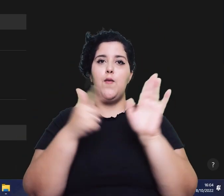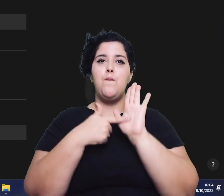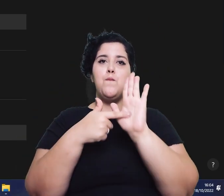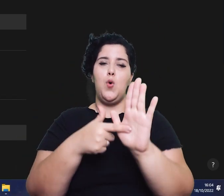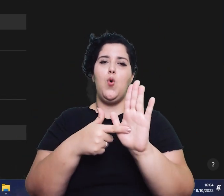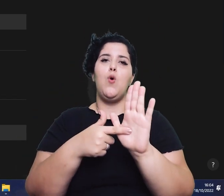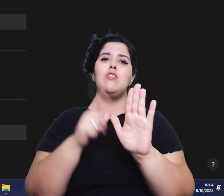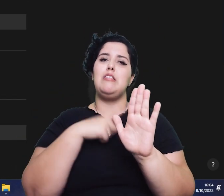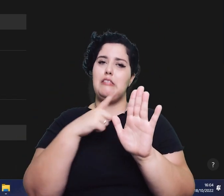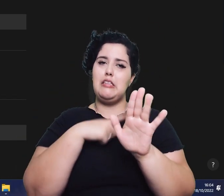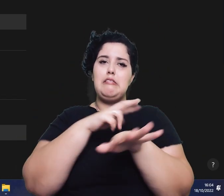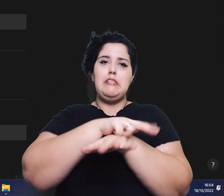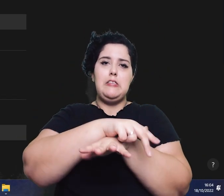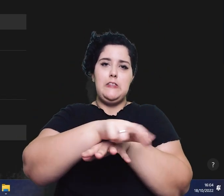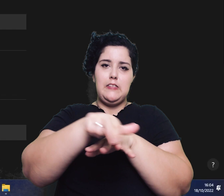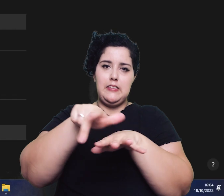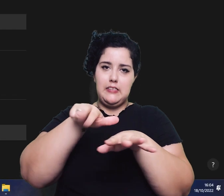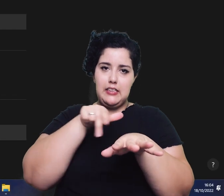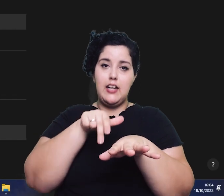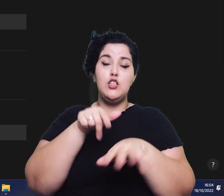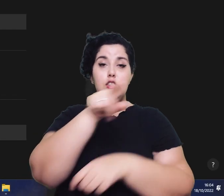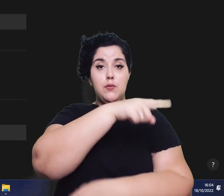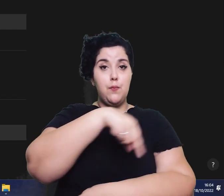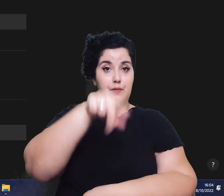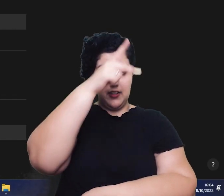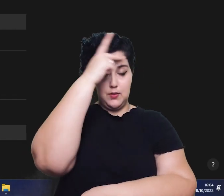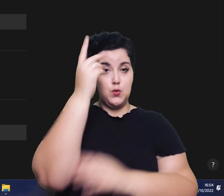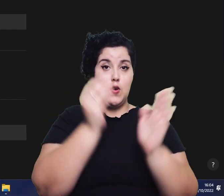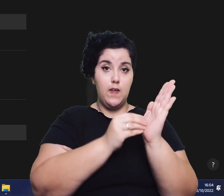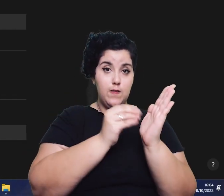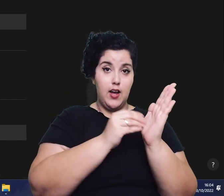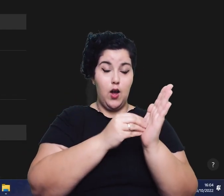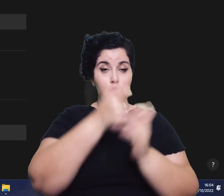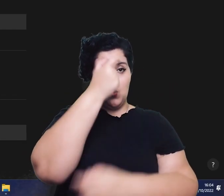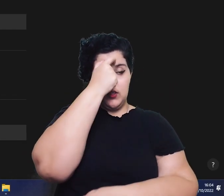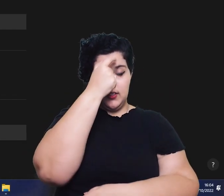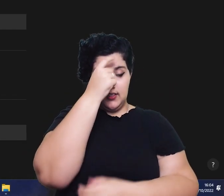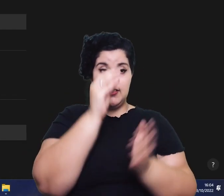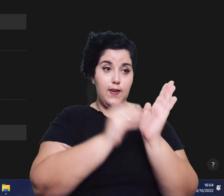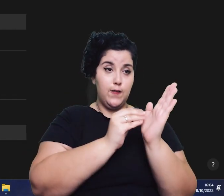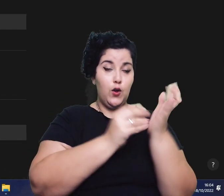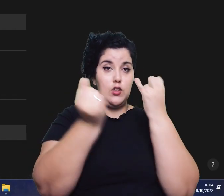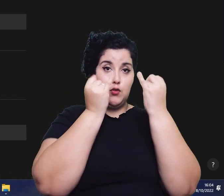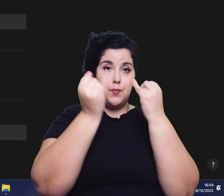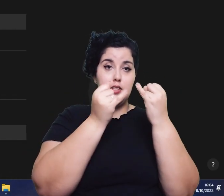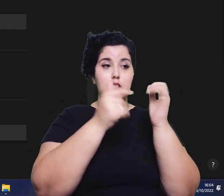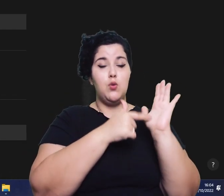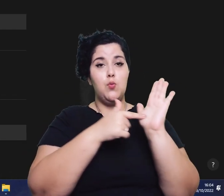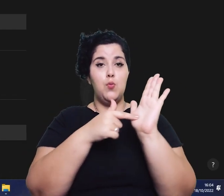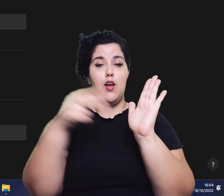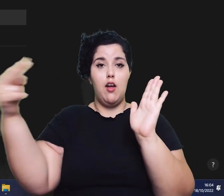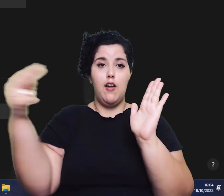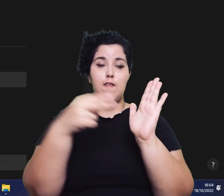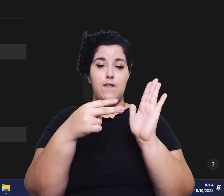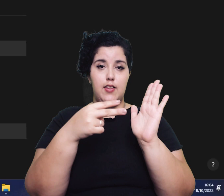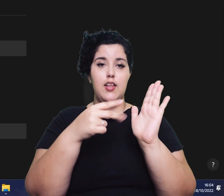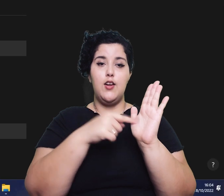enaltecer a diversidade da Amazônia e permitir que as pessoas conhecem e se conectem com a Amazônia. Então, essas seriam as vantagens competitivas no meu site.